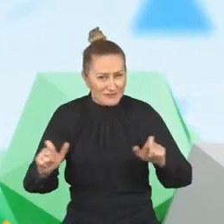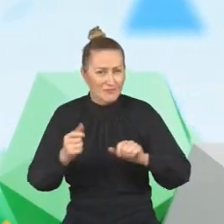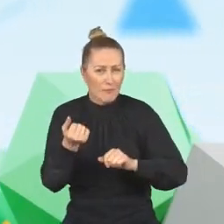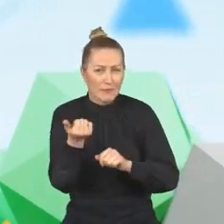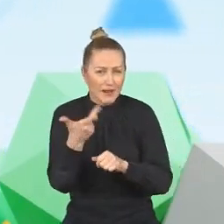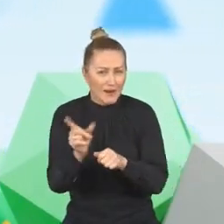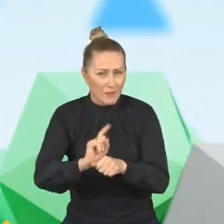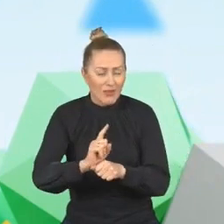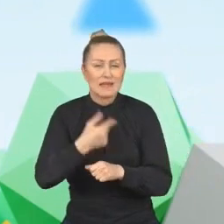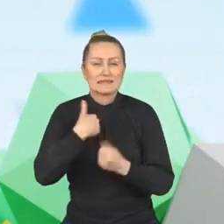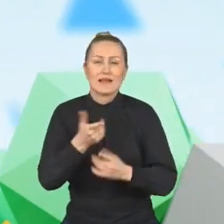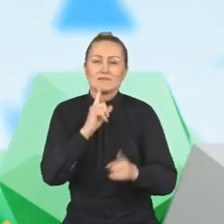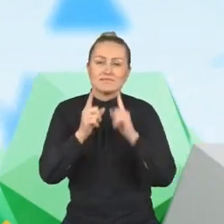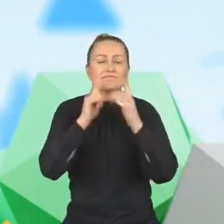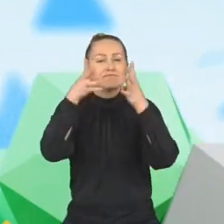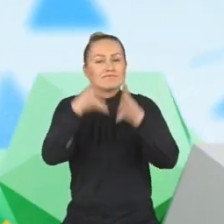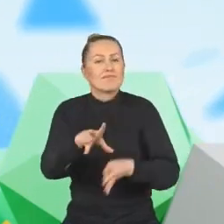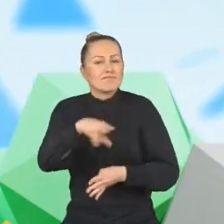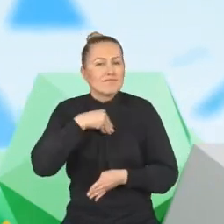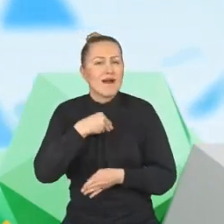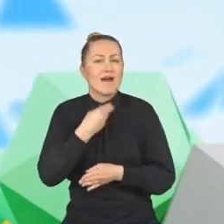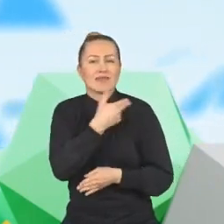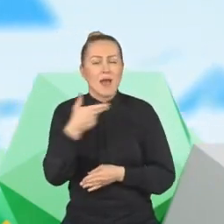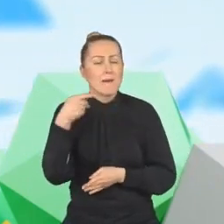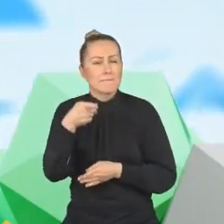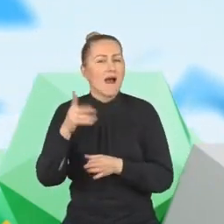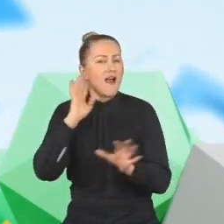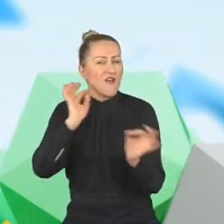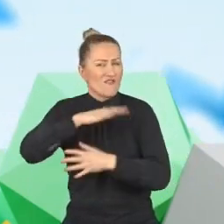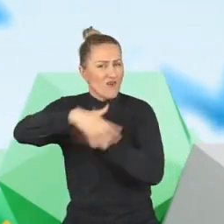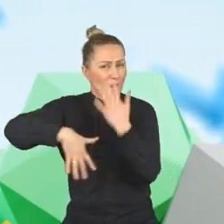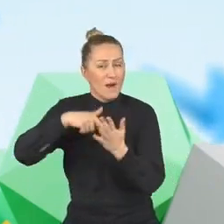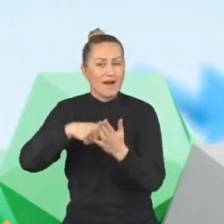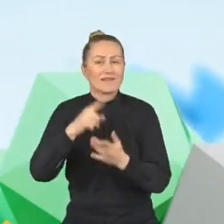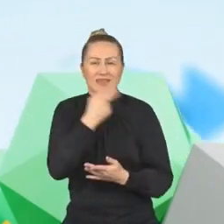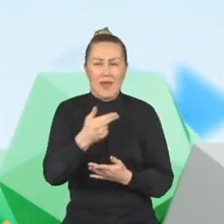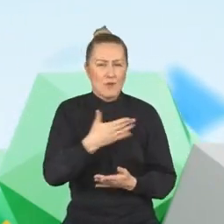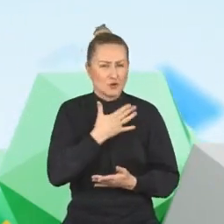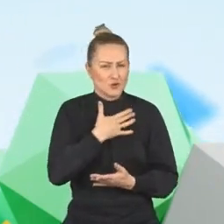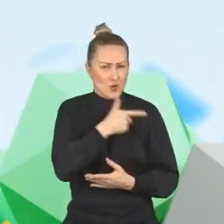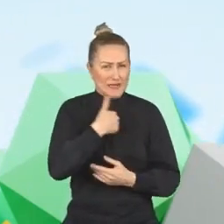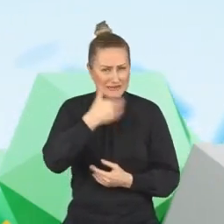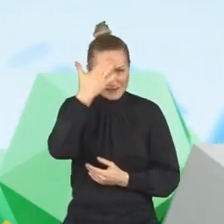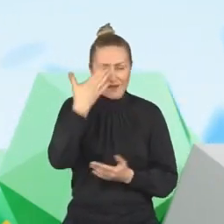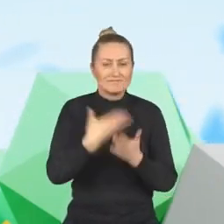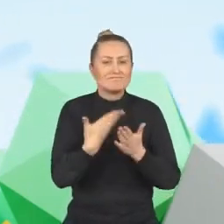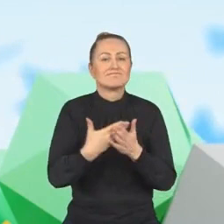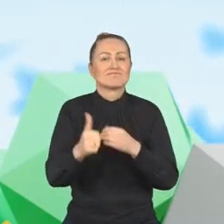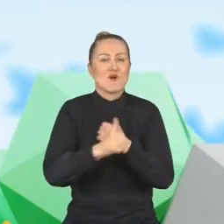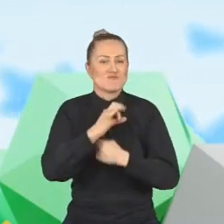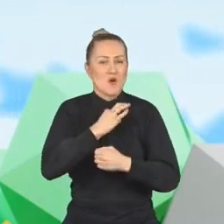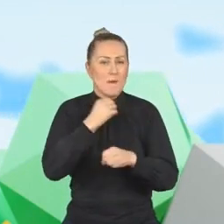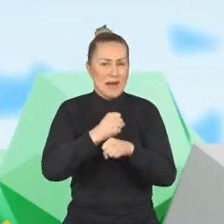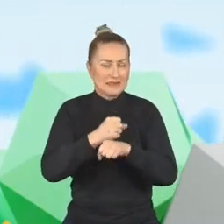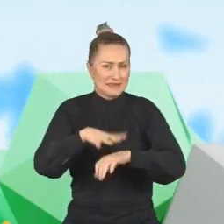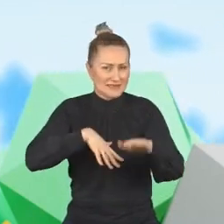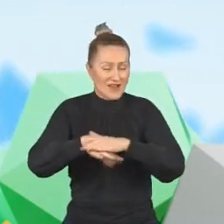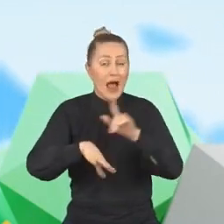temat dezinformacji. To temat, który jest mi bliski ze względu na moją pracę zawodową, ale myślę, że jest też niezwykle ważny ze względu na kilka wydarzeń,